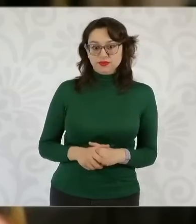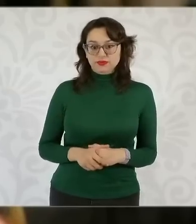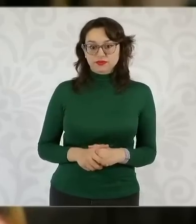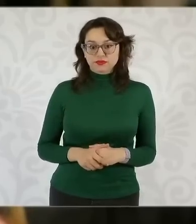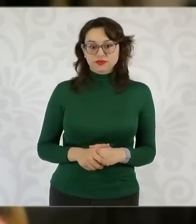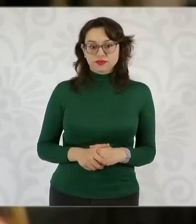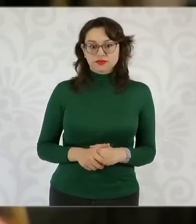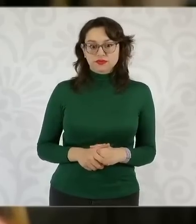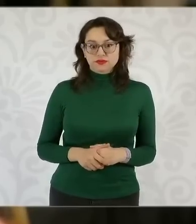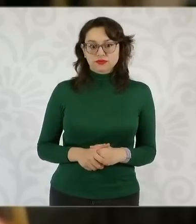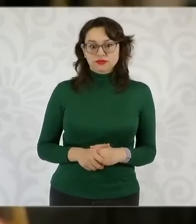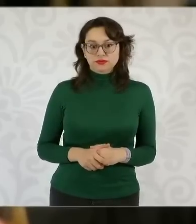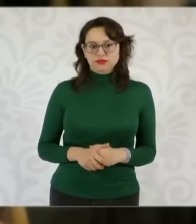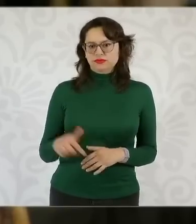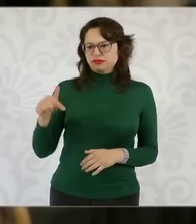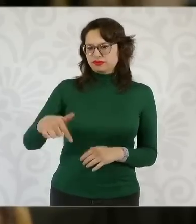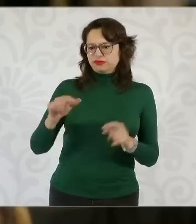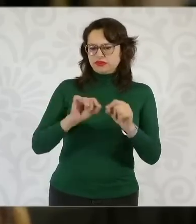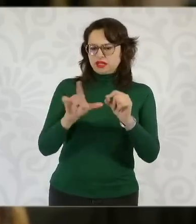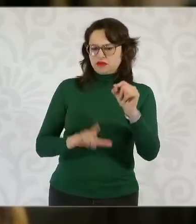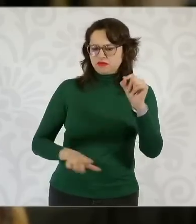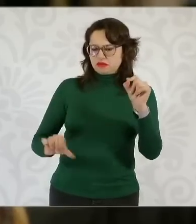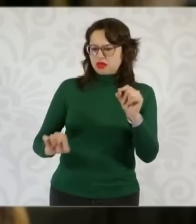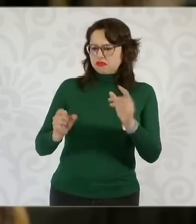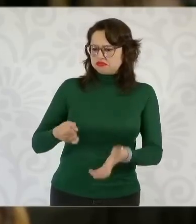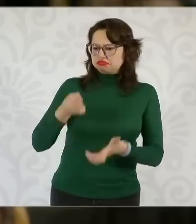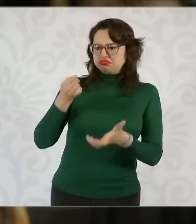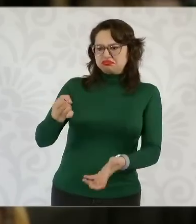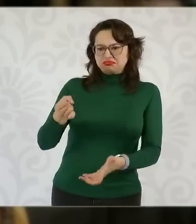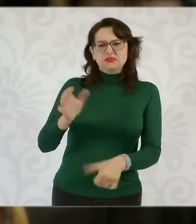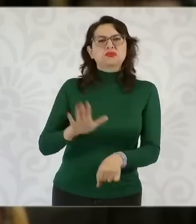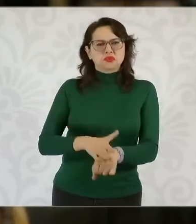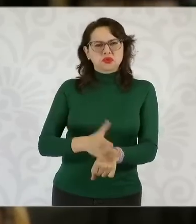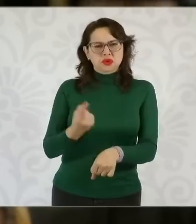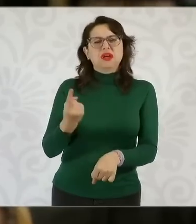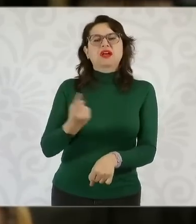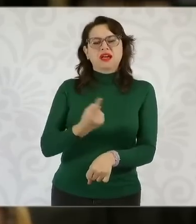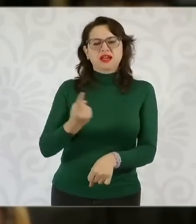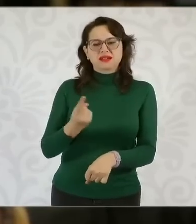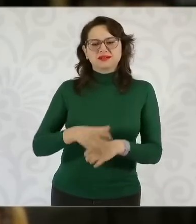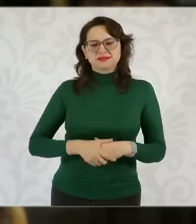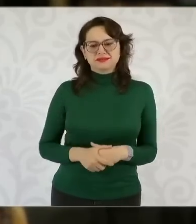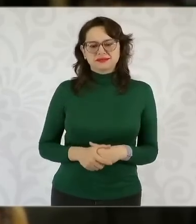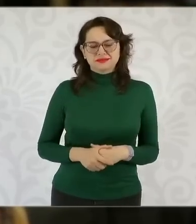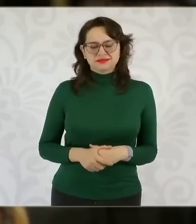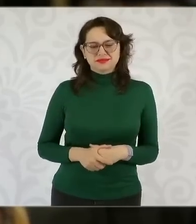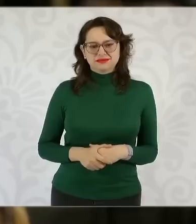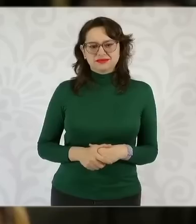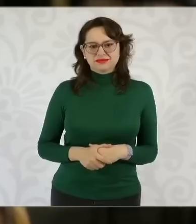al talento en México por estle apostando a México y sobre todo Por qué estle apostando